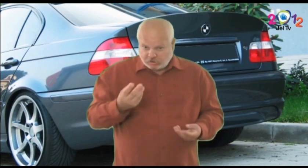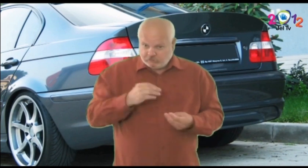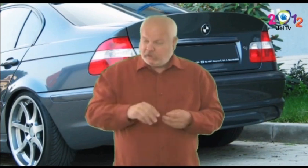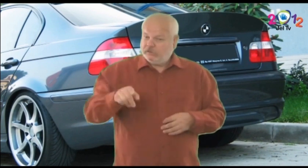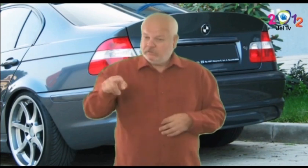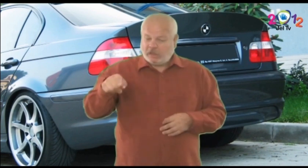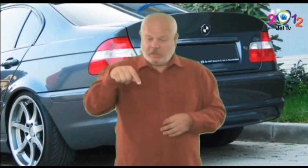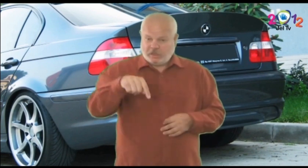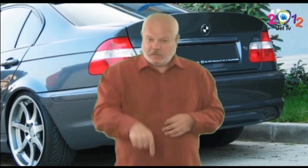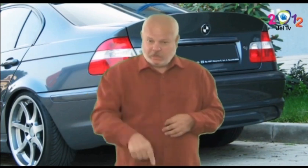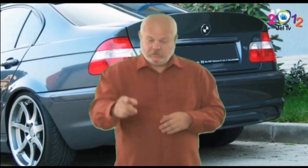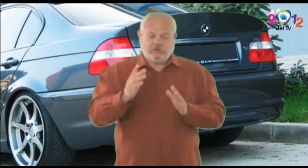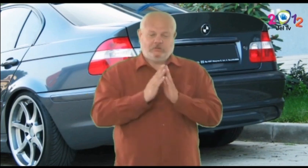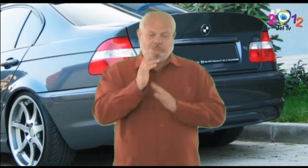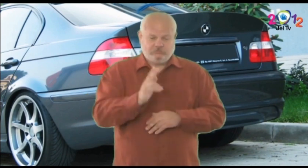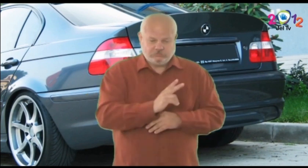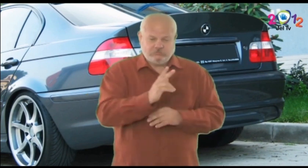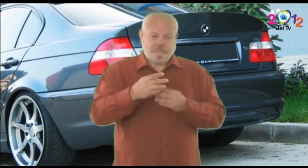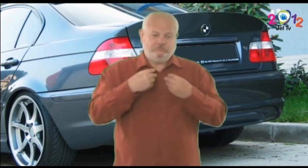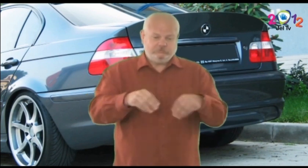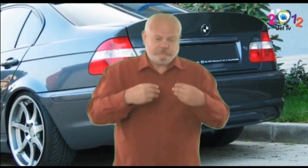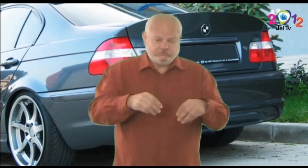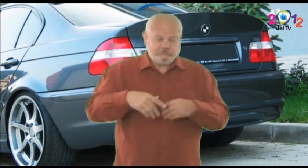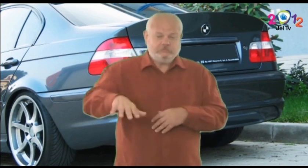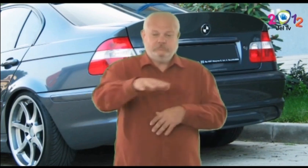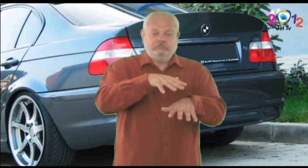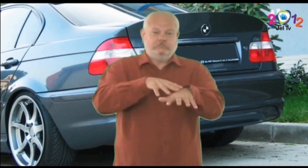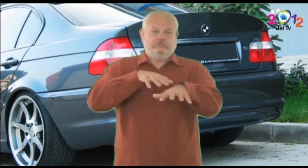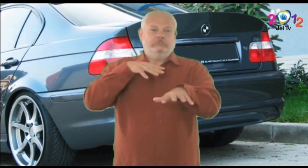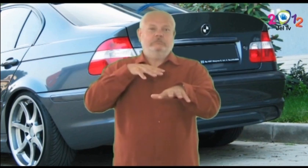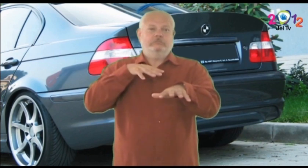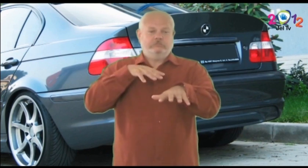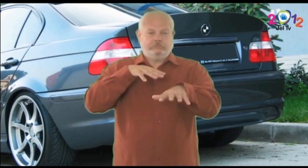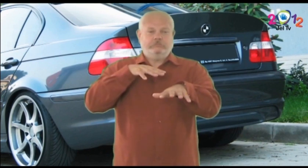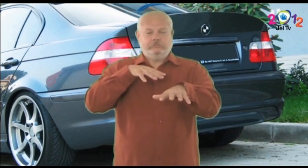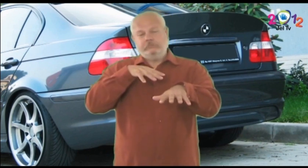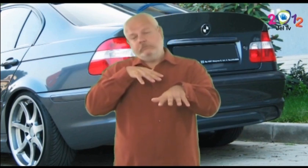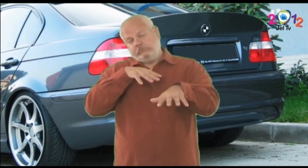Jézus azt mondja: - Mert te lent a templomban, miközben prédikáltál, a hívek aludtak,